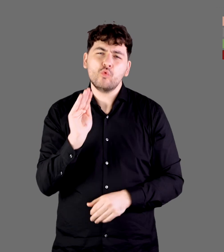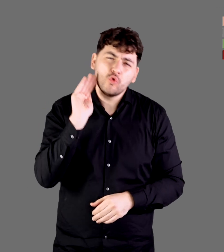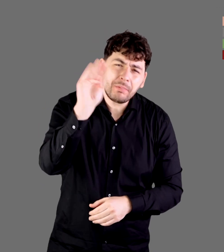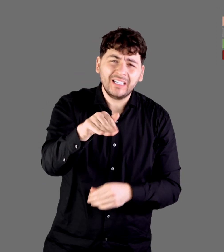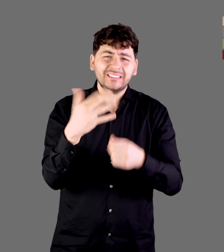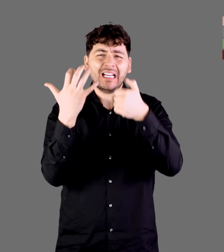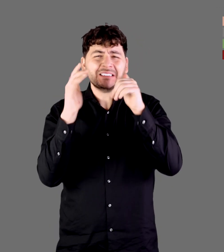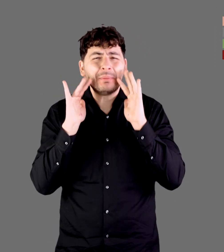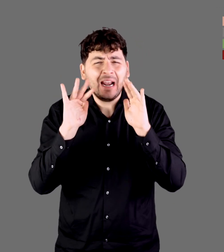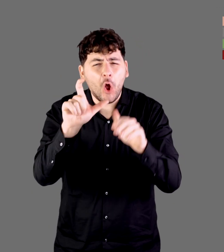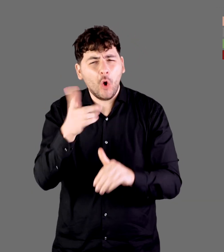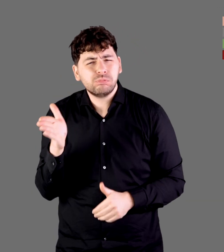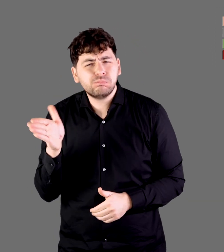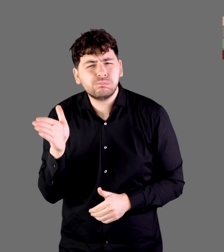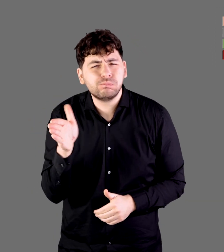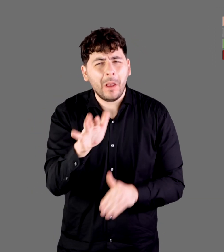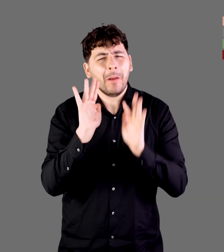Mehr als 60 Millionen Menschen hatten ihr Leben verloren.